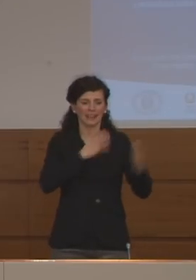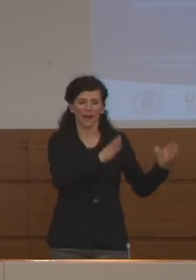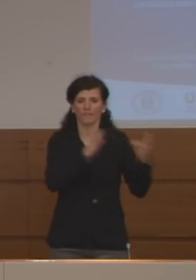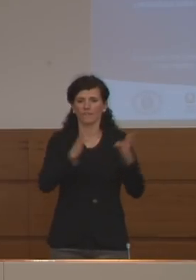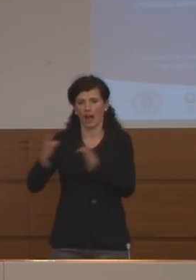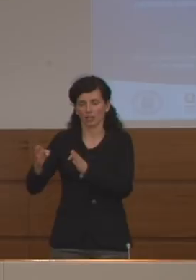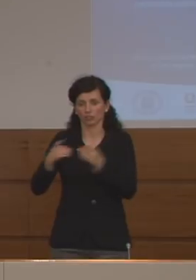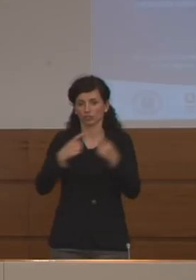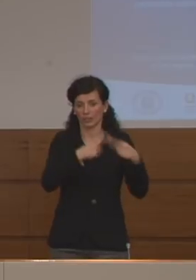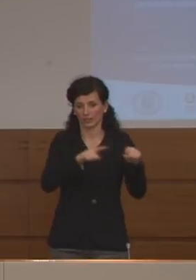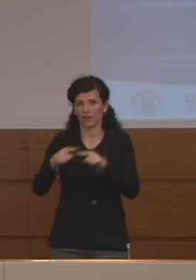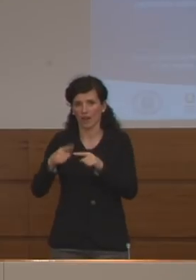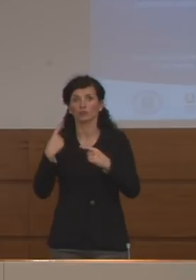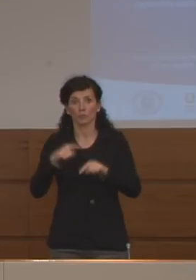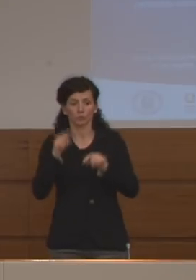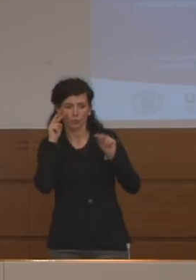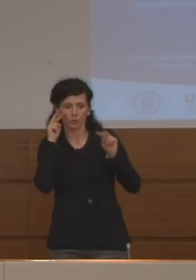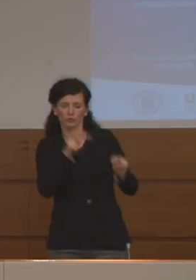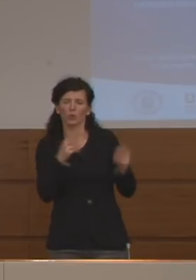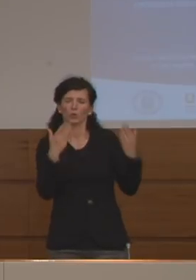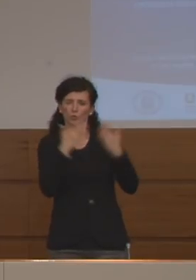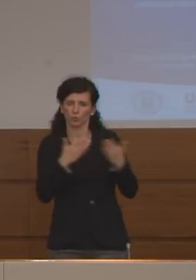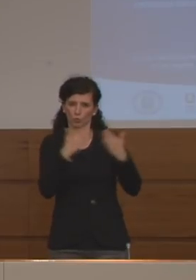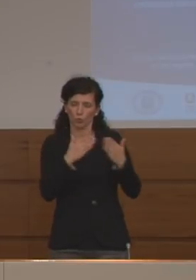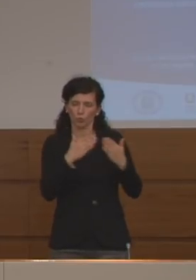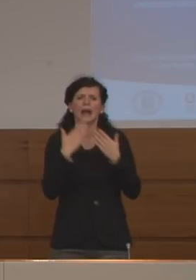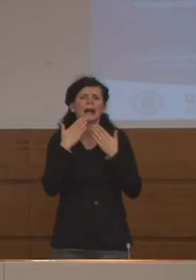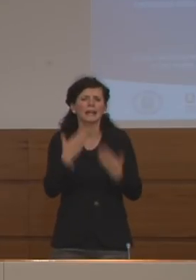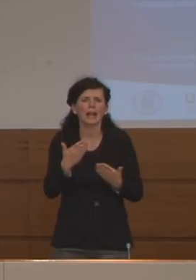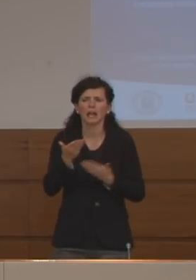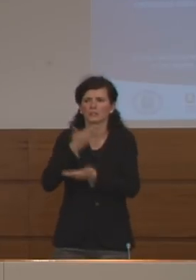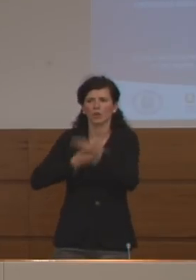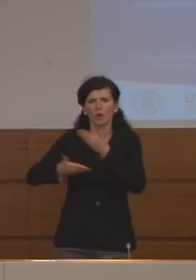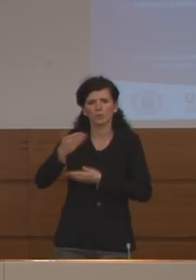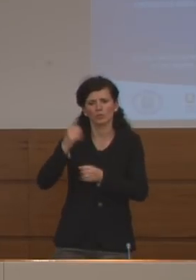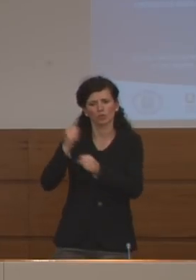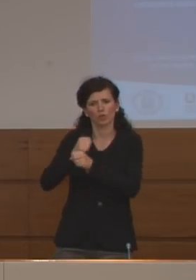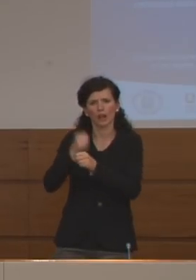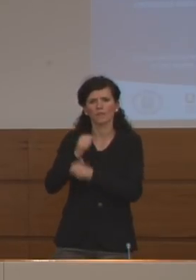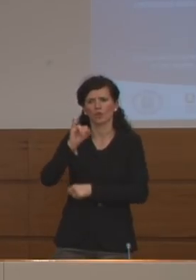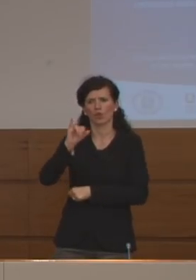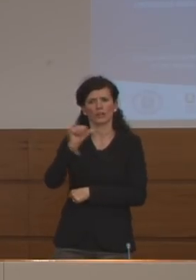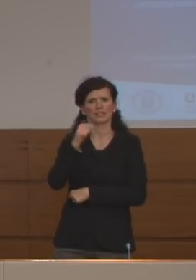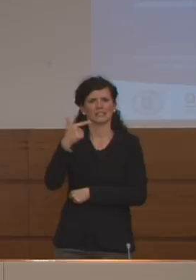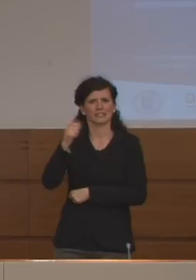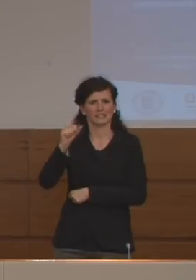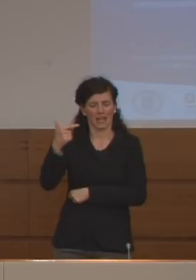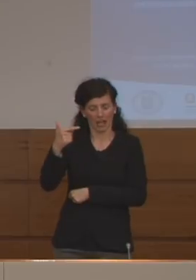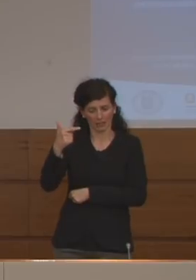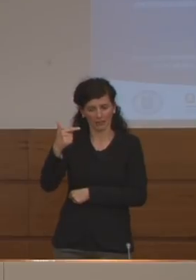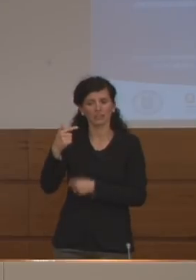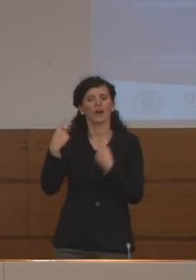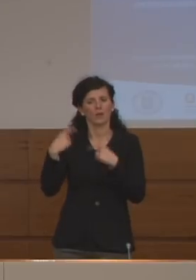grazie alle indicazioni di Istat. E devo dire che ci sarà un ulteriore passaggio